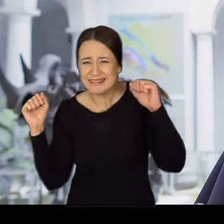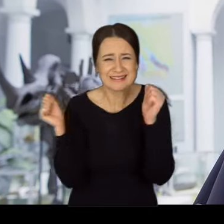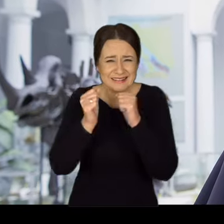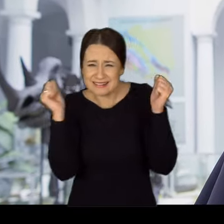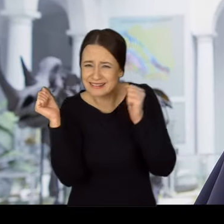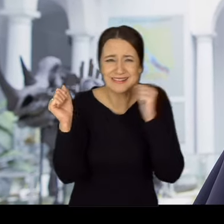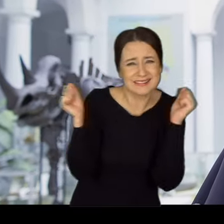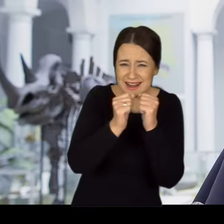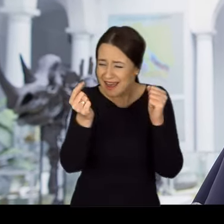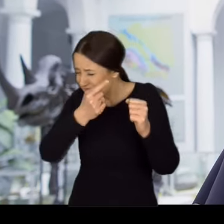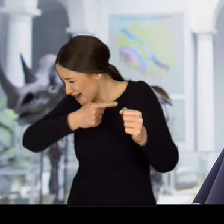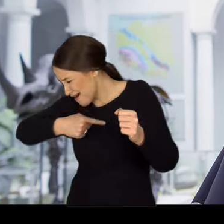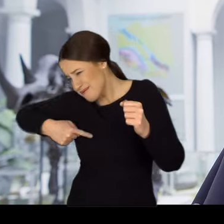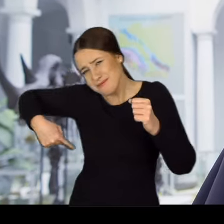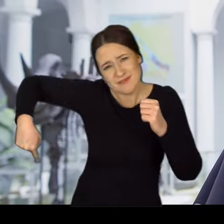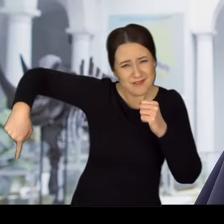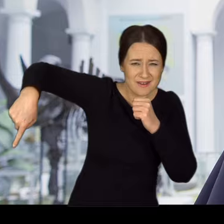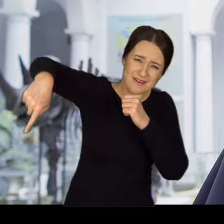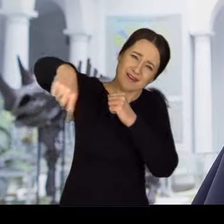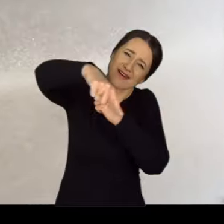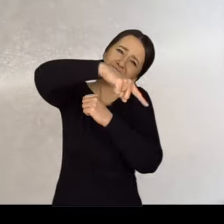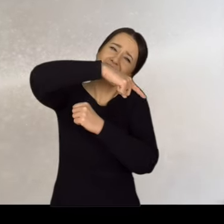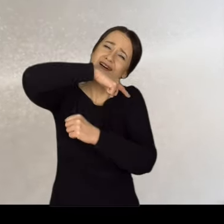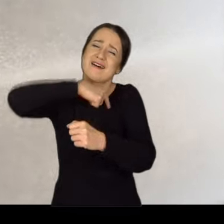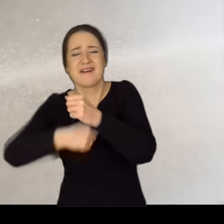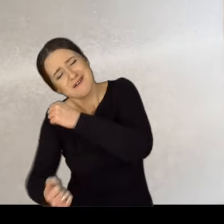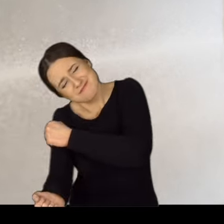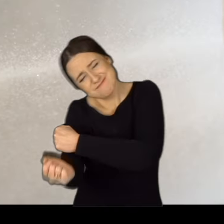pokusa ani strach